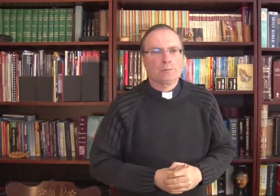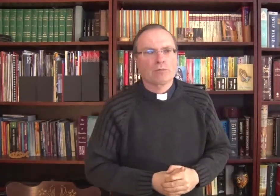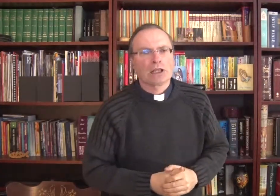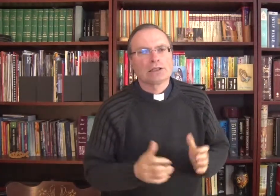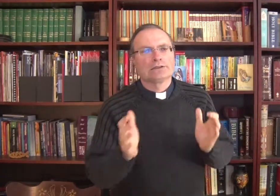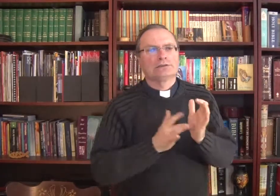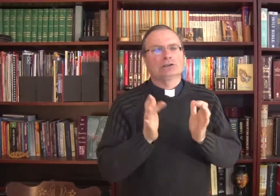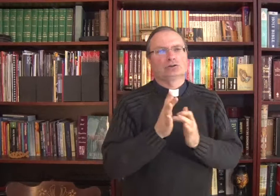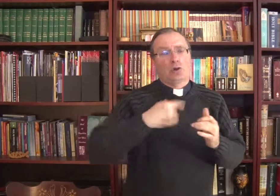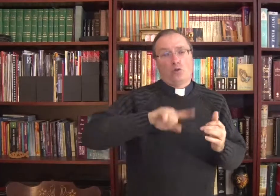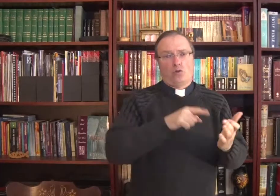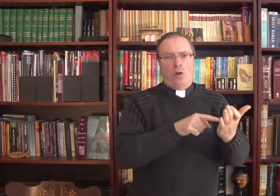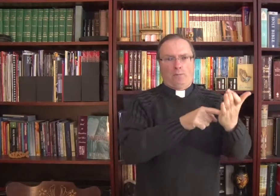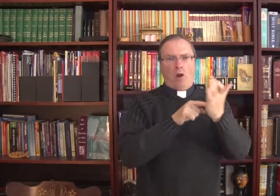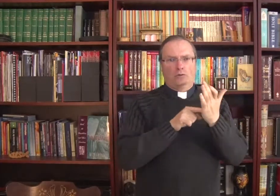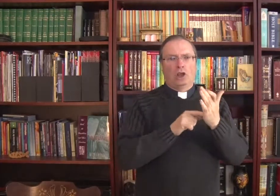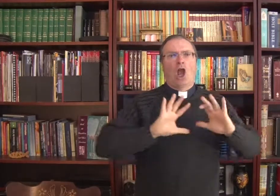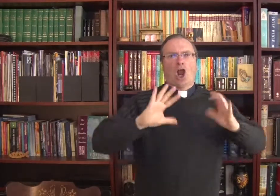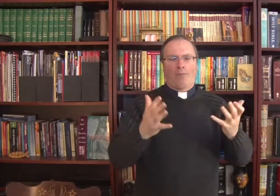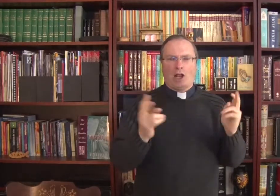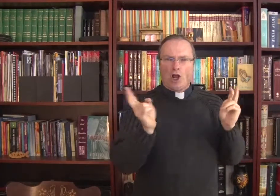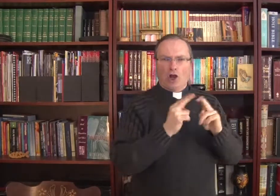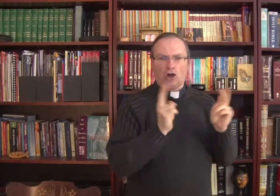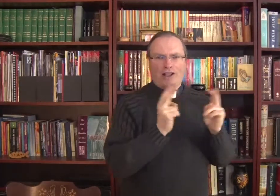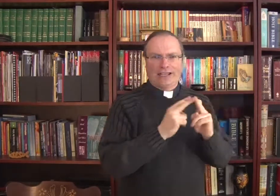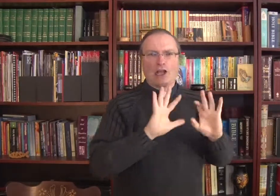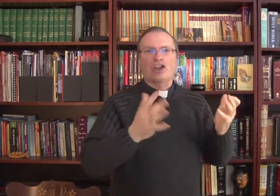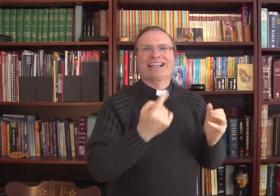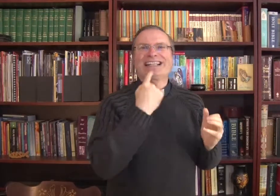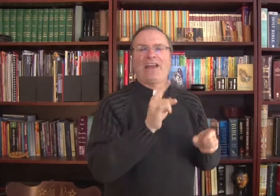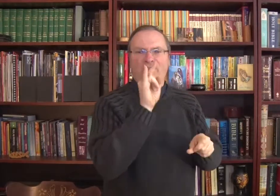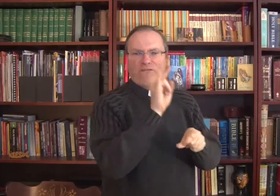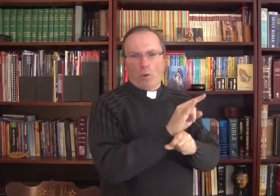Jésus nous montre comment reconnaître ce qui est faux.